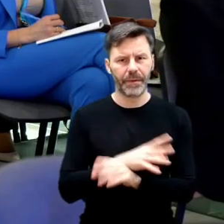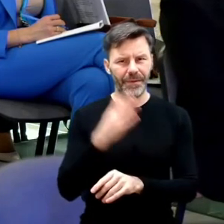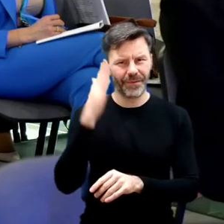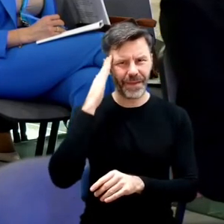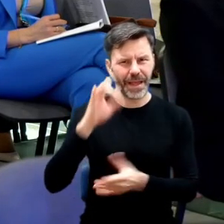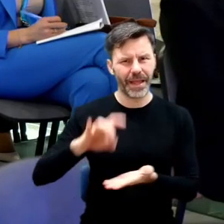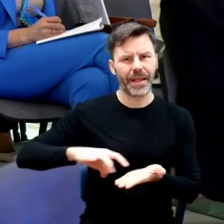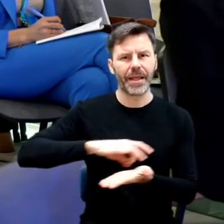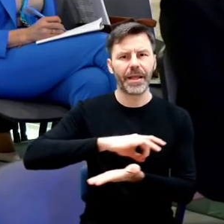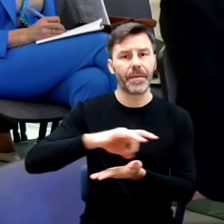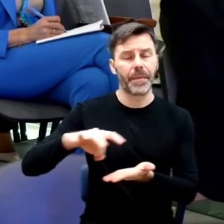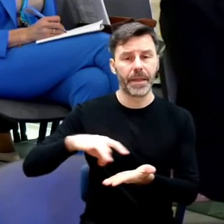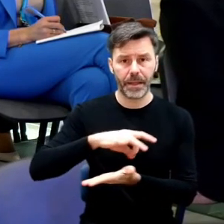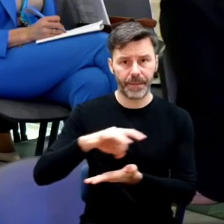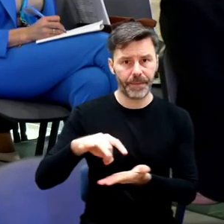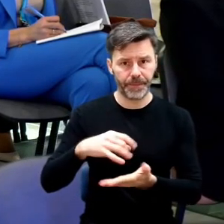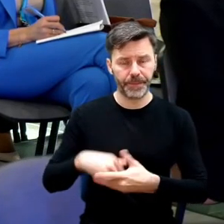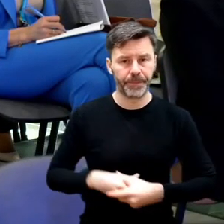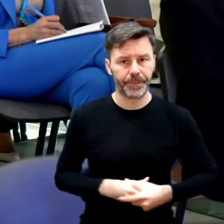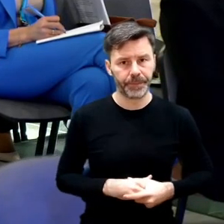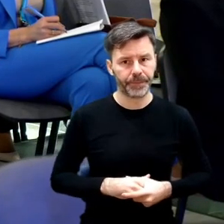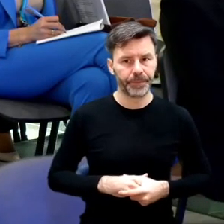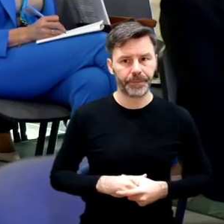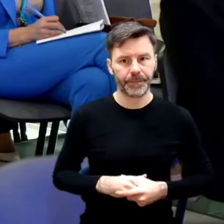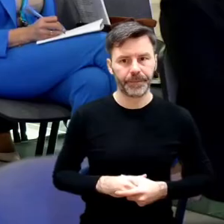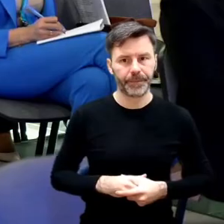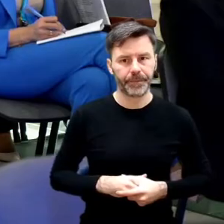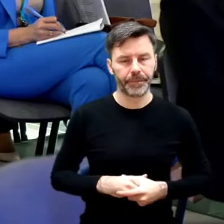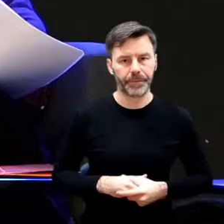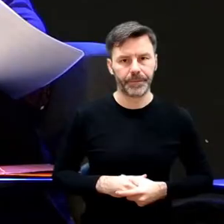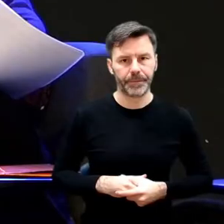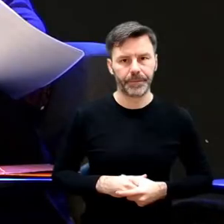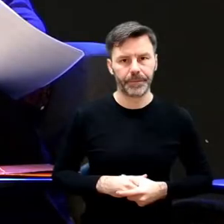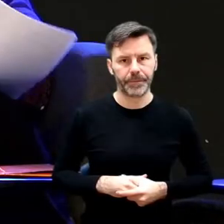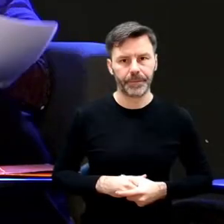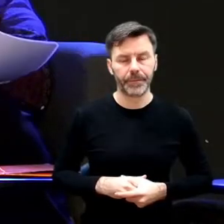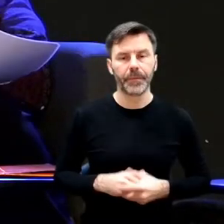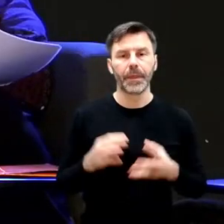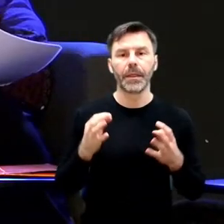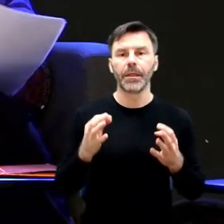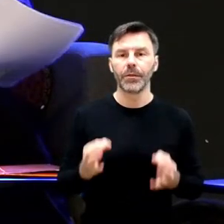Także, a dzisiaj mamy pewien powrót do tej sytuacji.